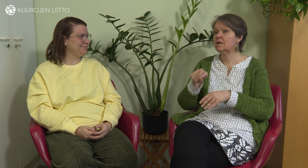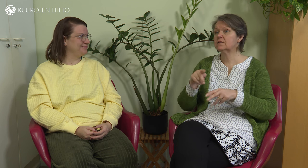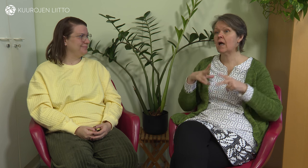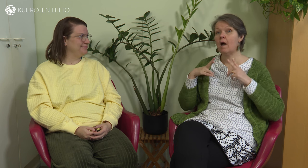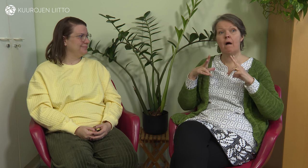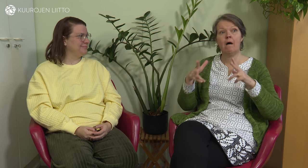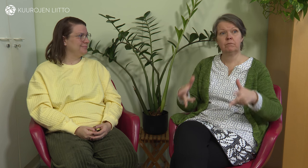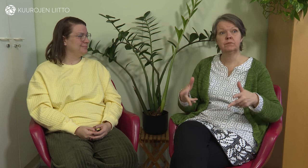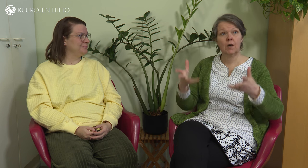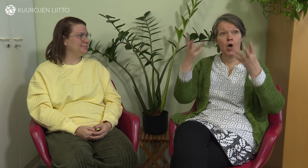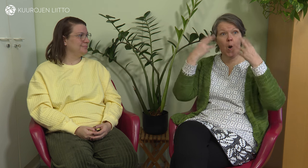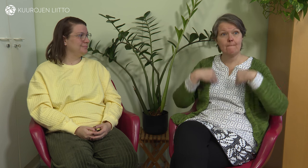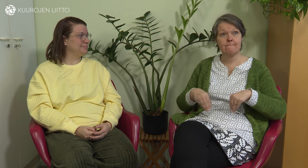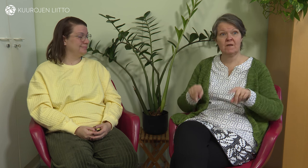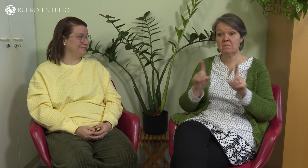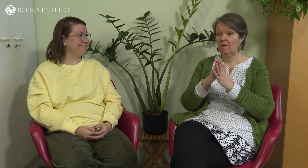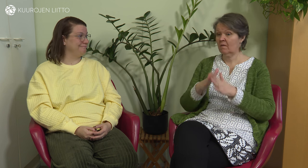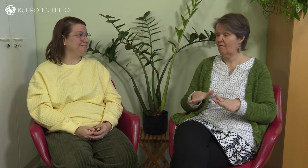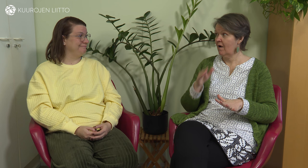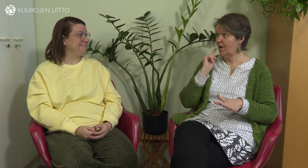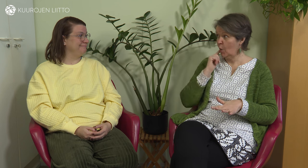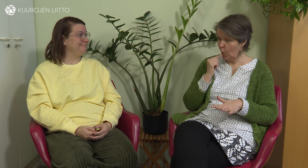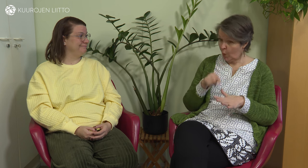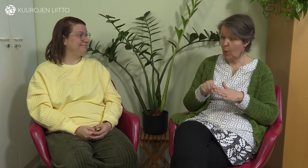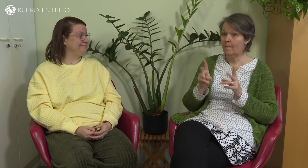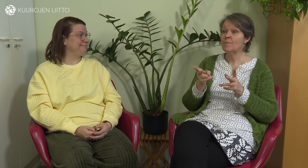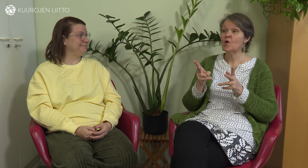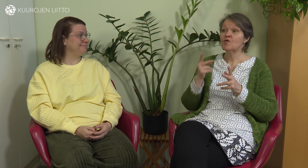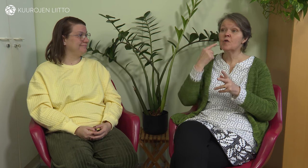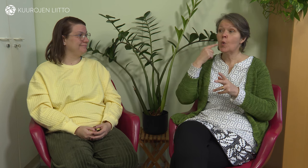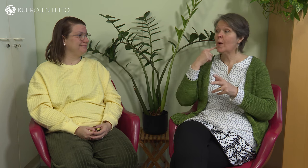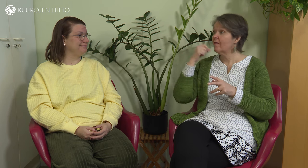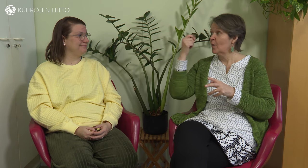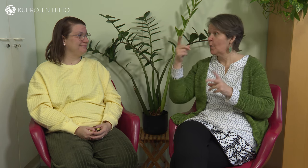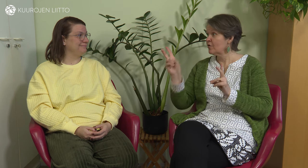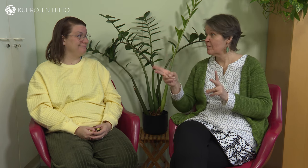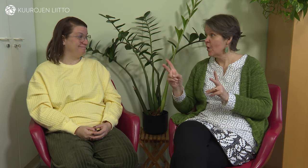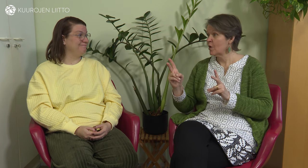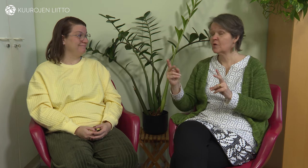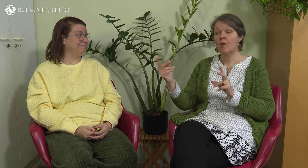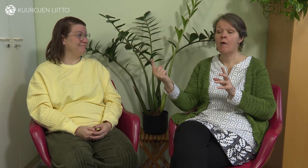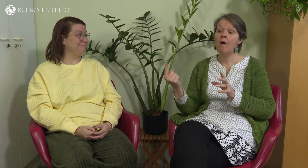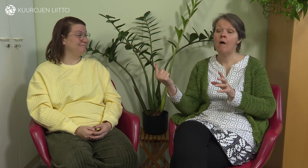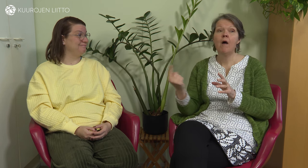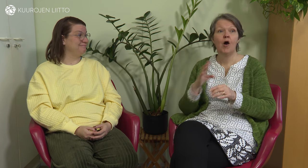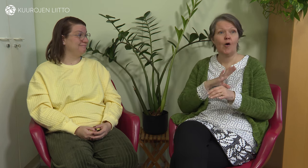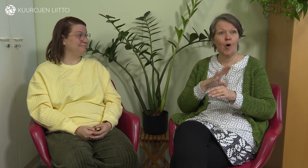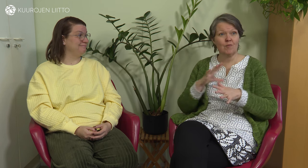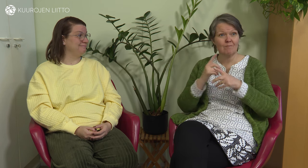Tässä ympäristössä oppii automaattisesti sosiaalisia taitoja sekä kuurojen että kuulevien kanssa.